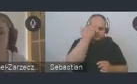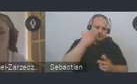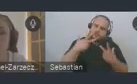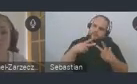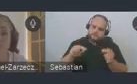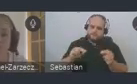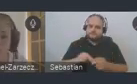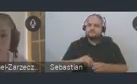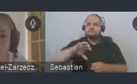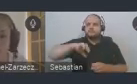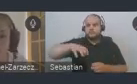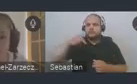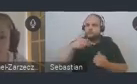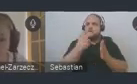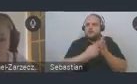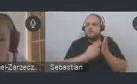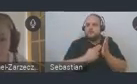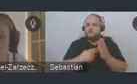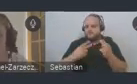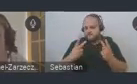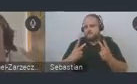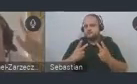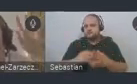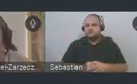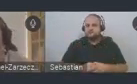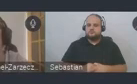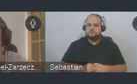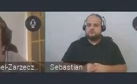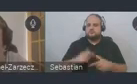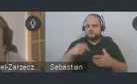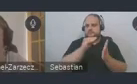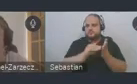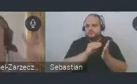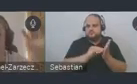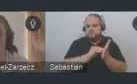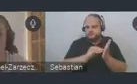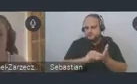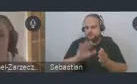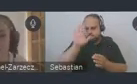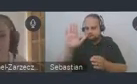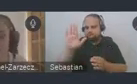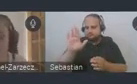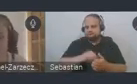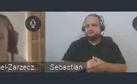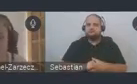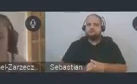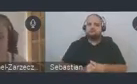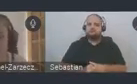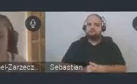Zasady grupy są również bardzo ważne. Możemy je zapisać na flipcharcie, czy slajdzie z prezentacji.